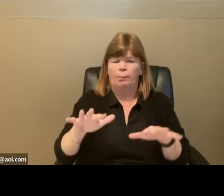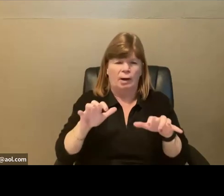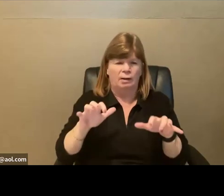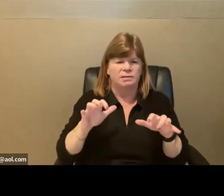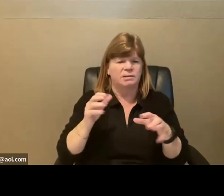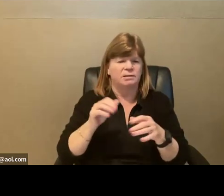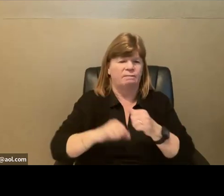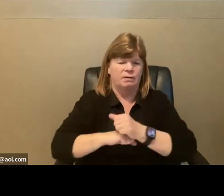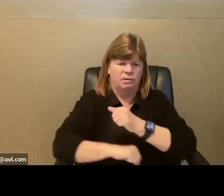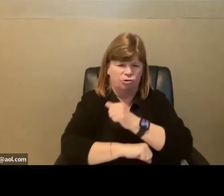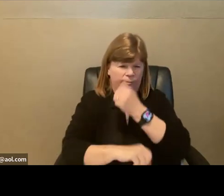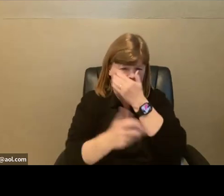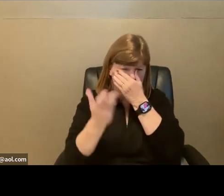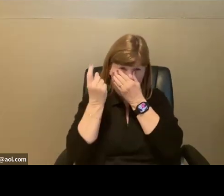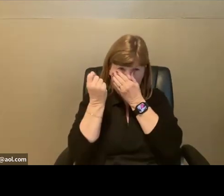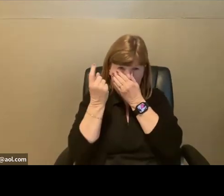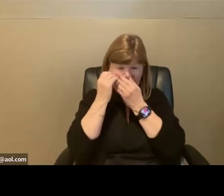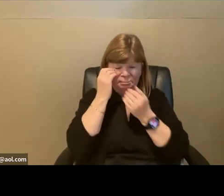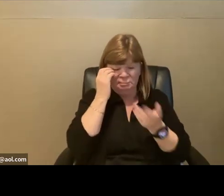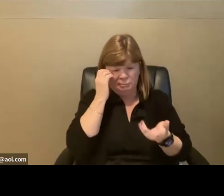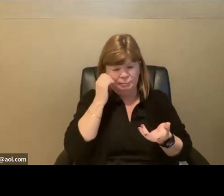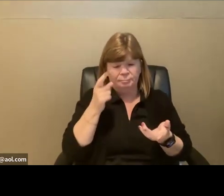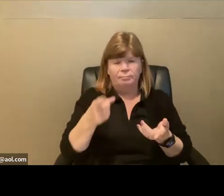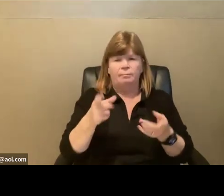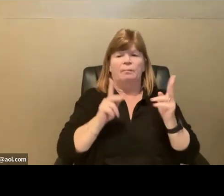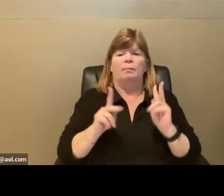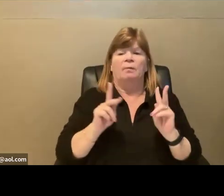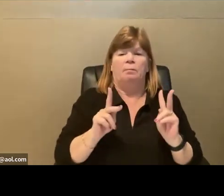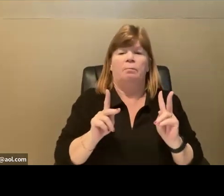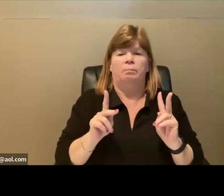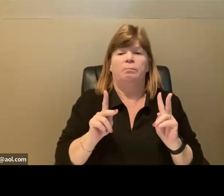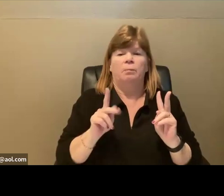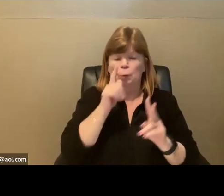Ahora, curiosamente, las personas que obtienen información sobre